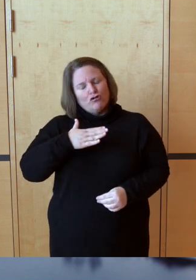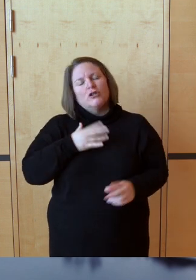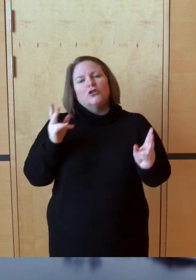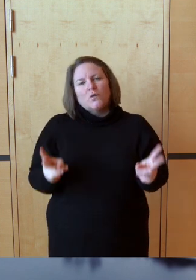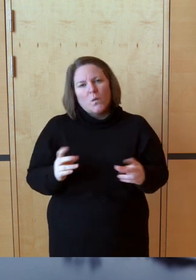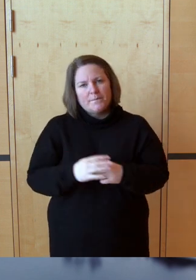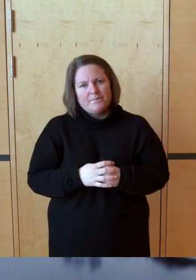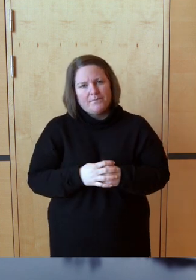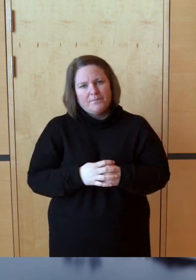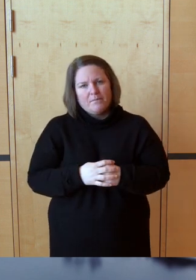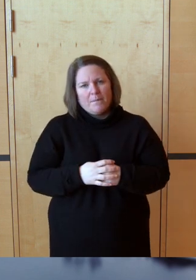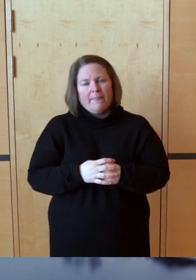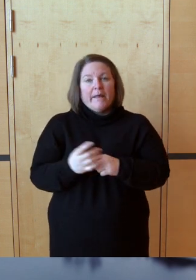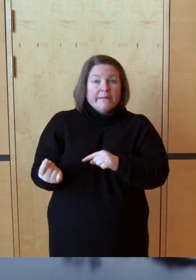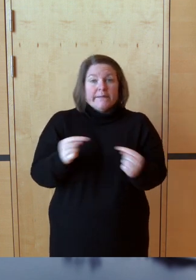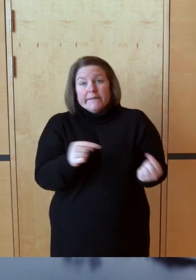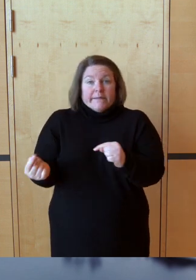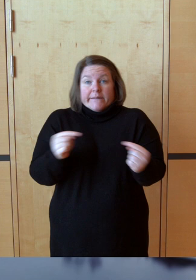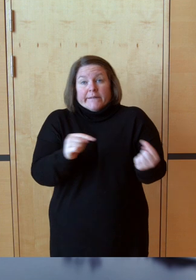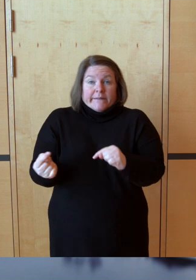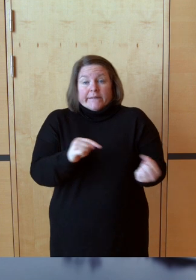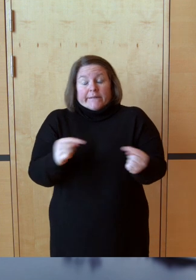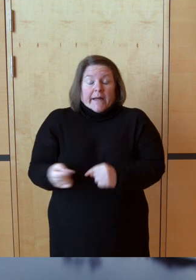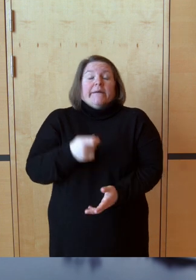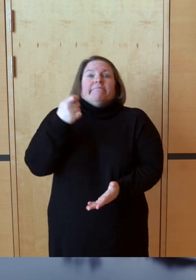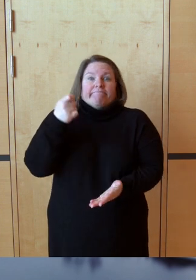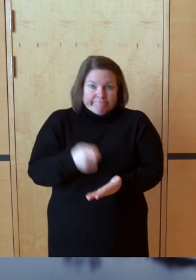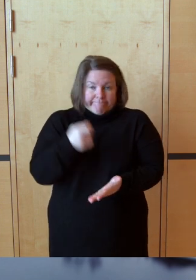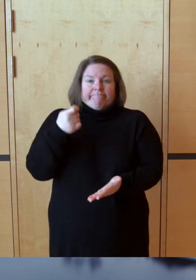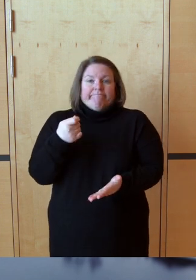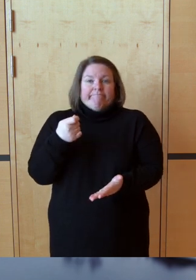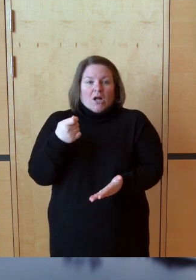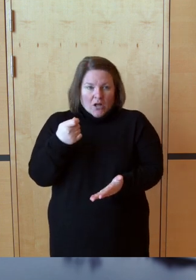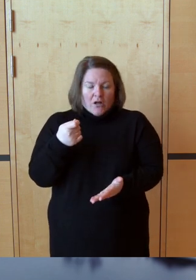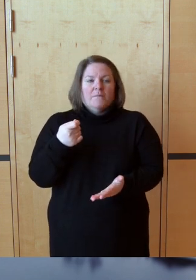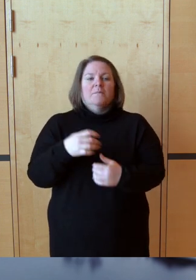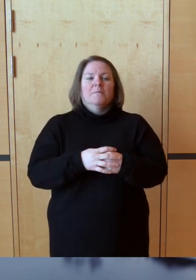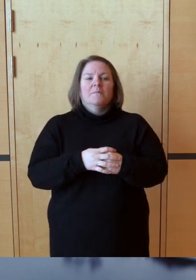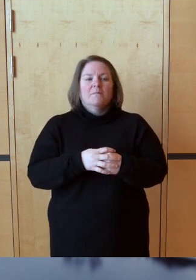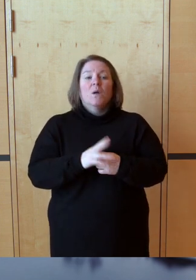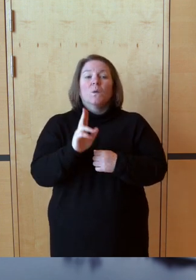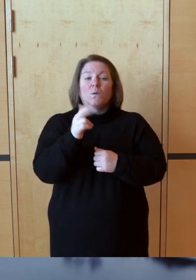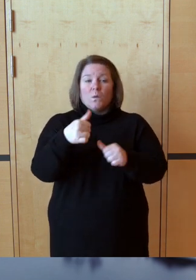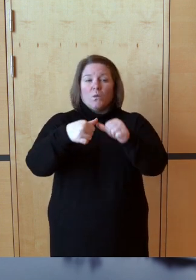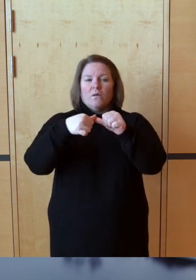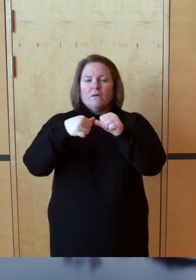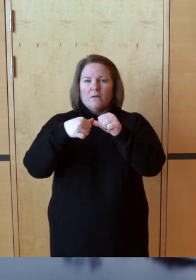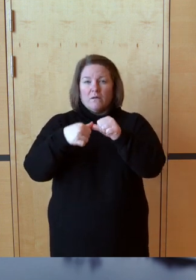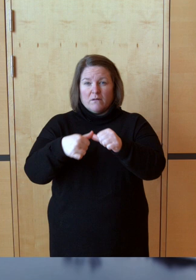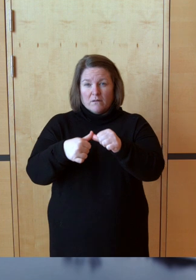Efter många vändor så står beslutet fast i en fritös Strandbadet och nu med ett löfte om Ställt i närområdet